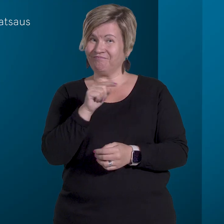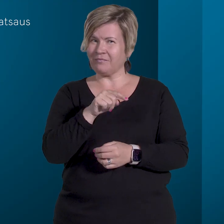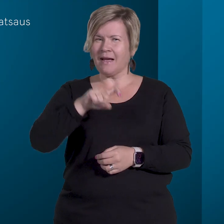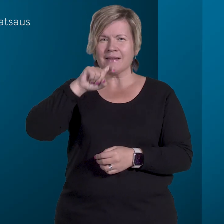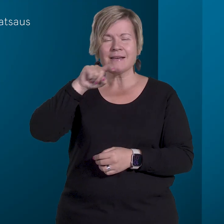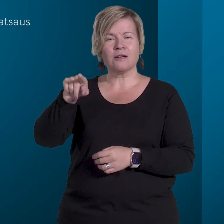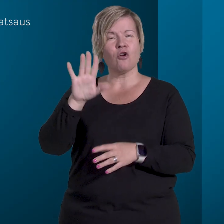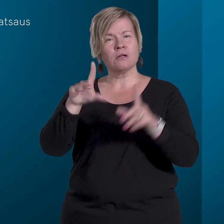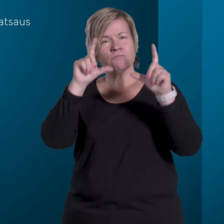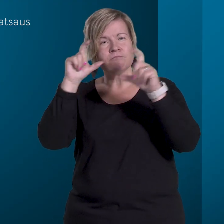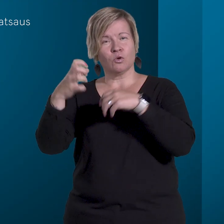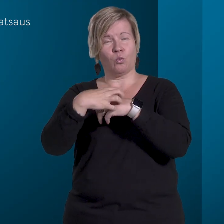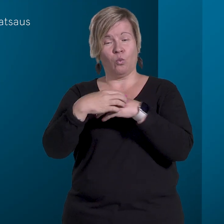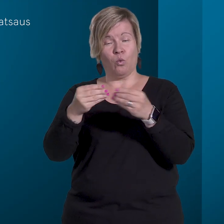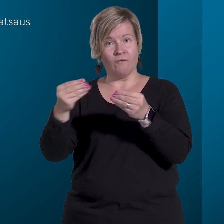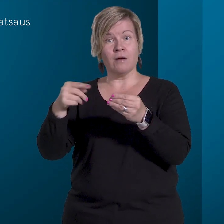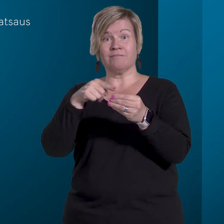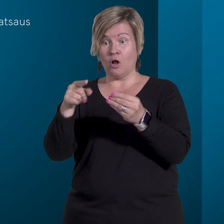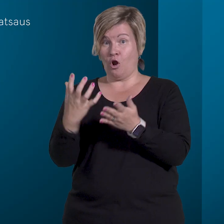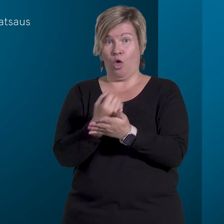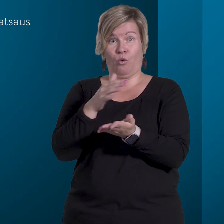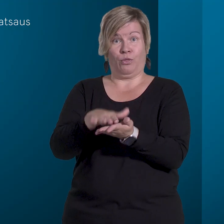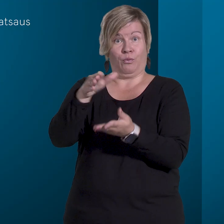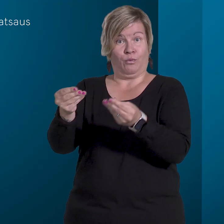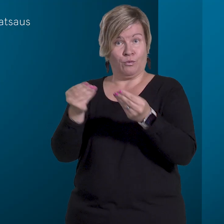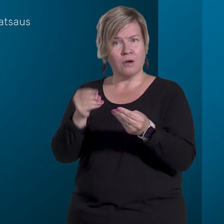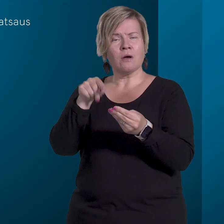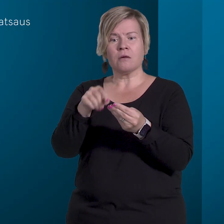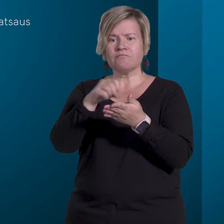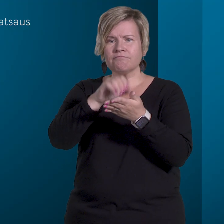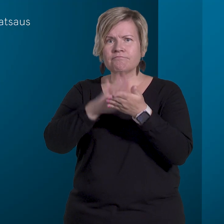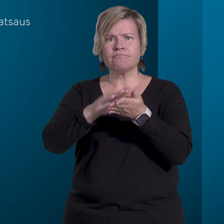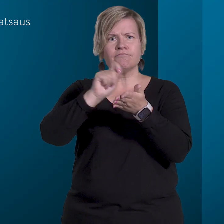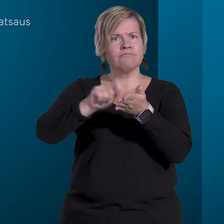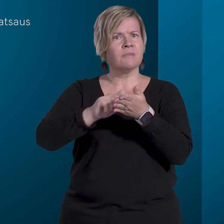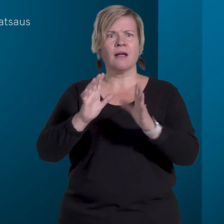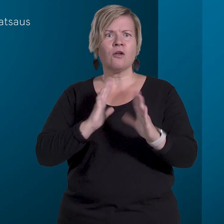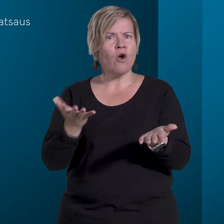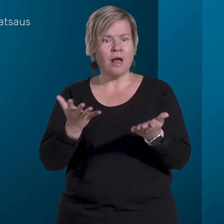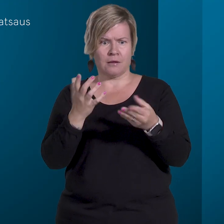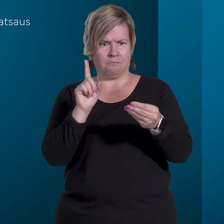Työpajassa katsellaan viittomakuvia, joista ei ole säilynyt mnuistiinpanoja, -